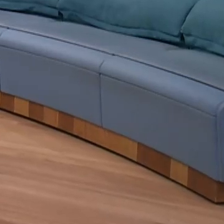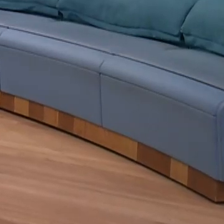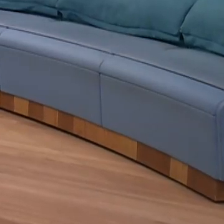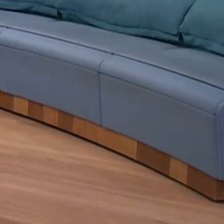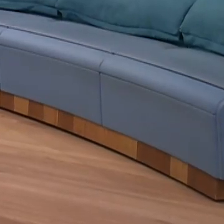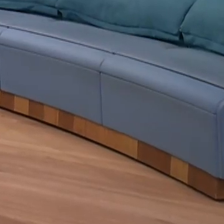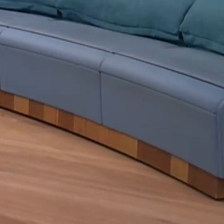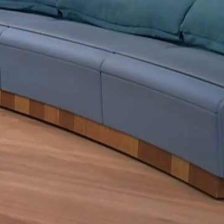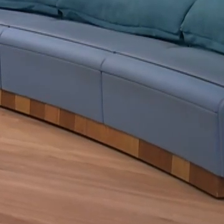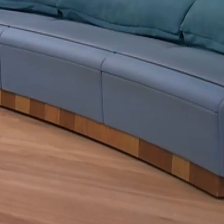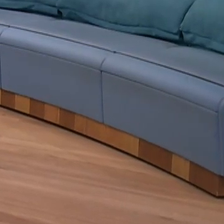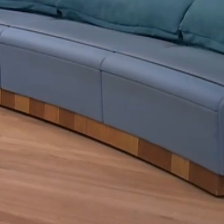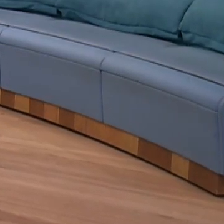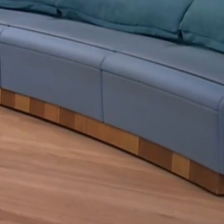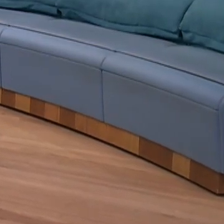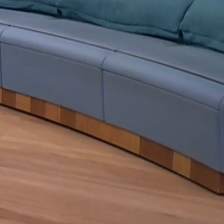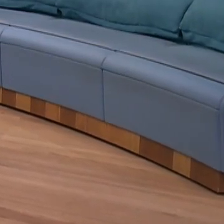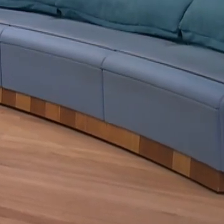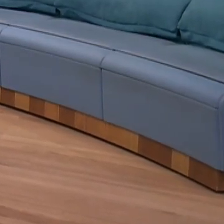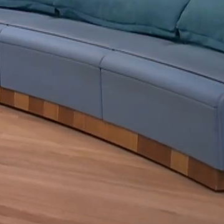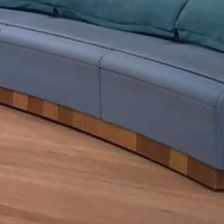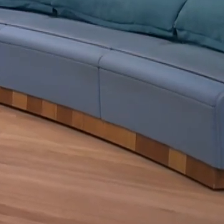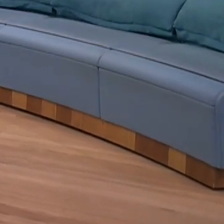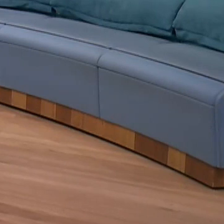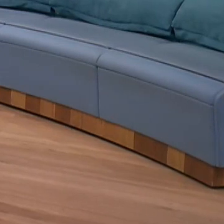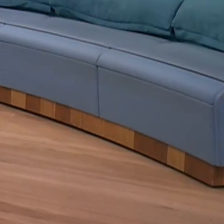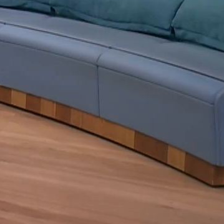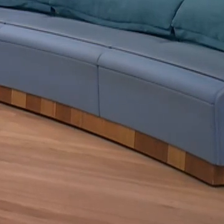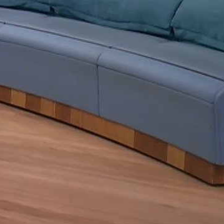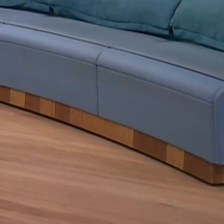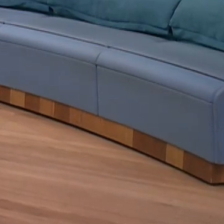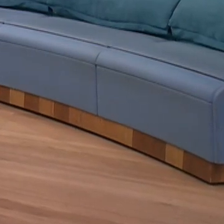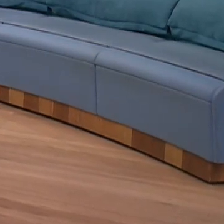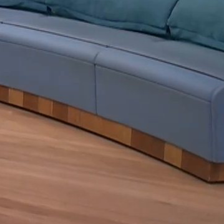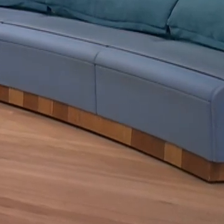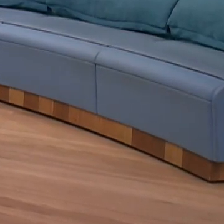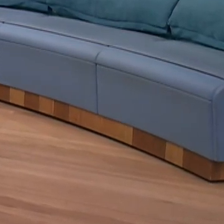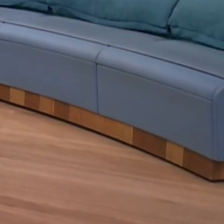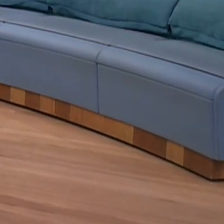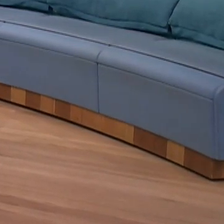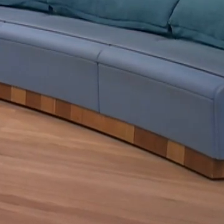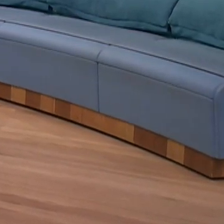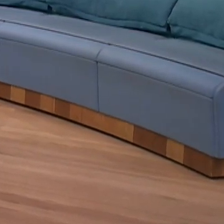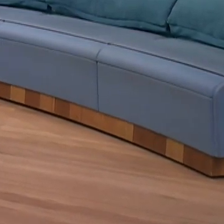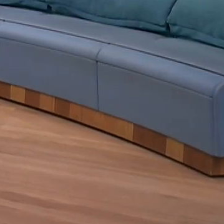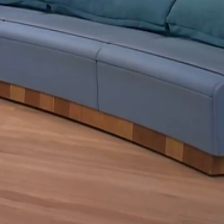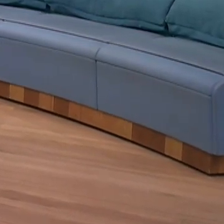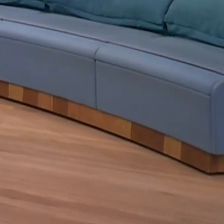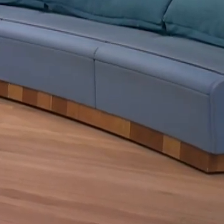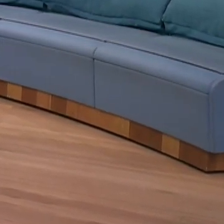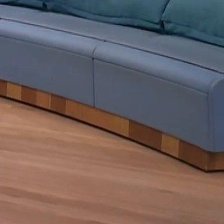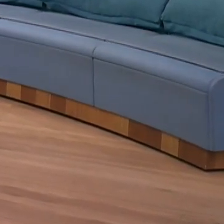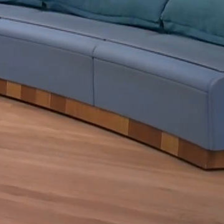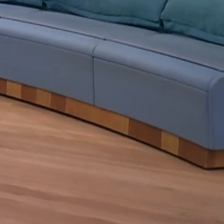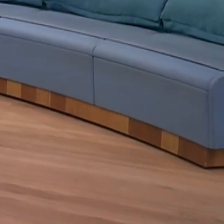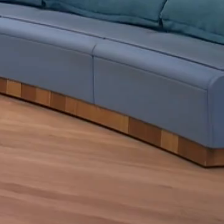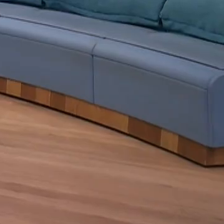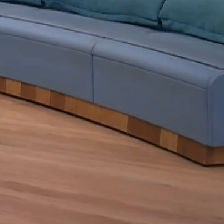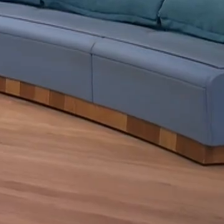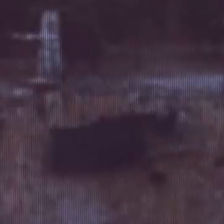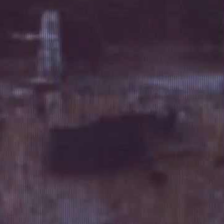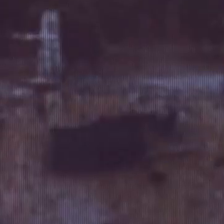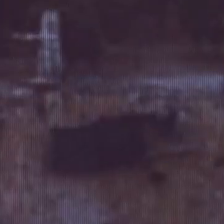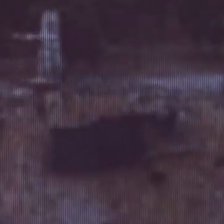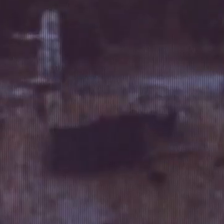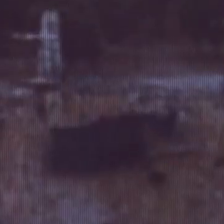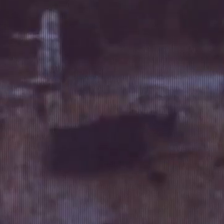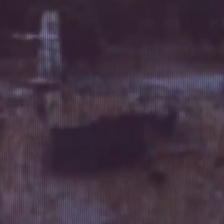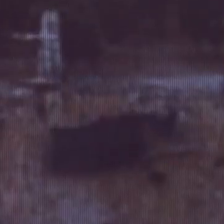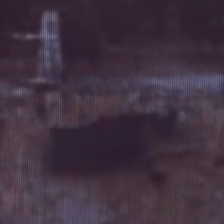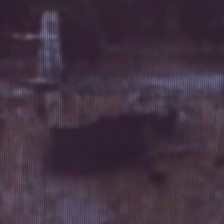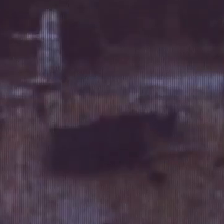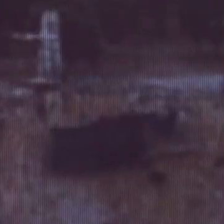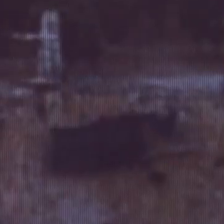никто не попадал в рай Господь открывает рай Господь выводит Адама и Еву из ада и мы